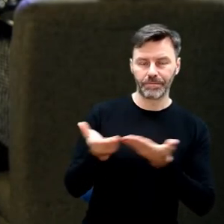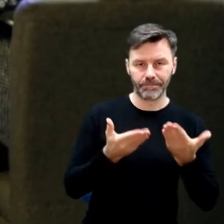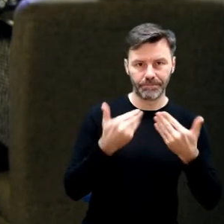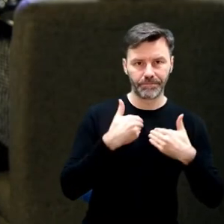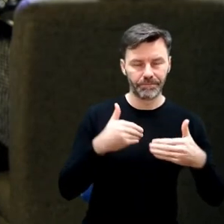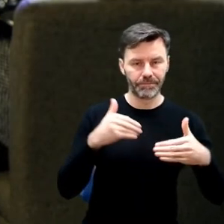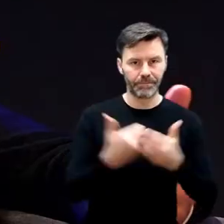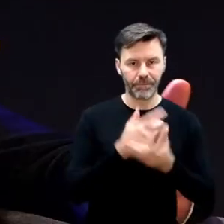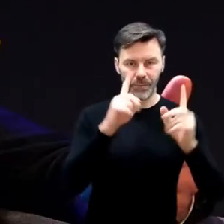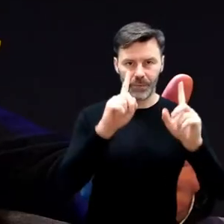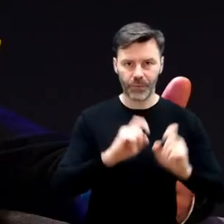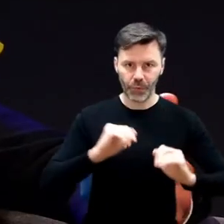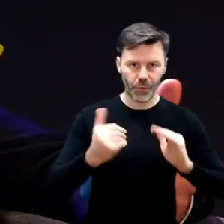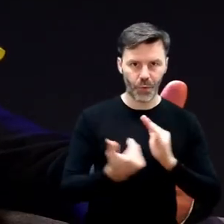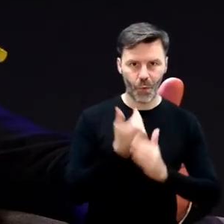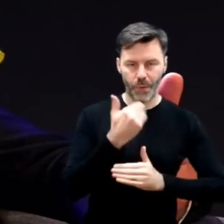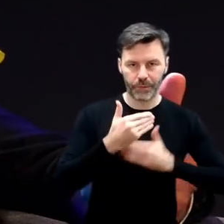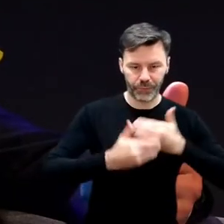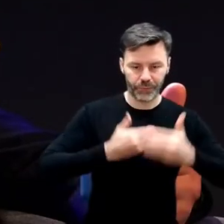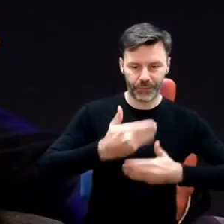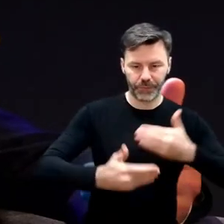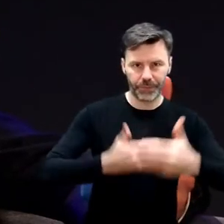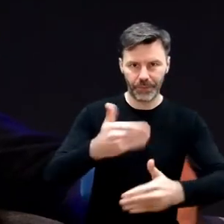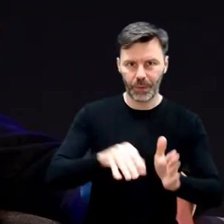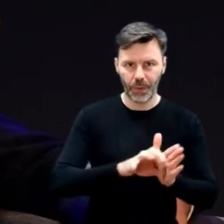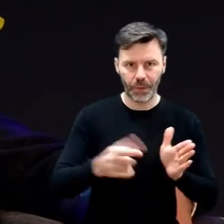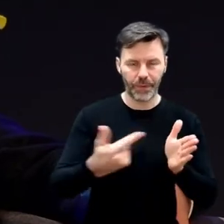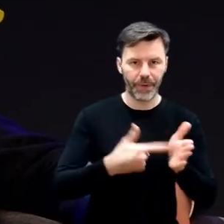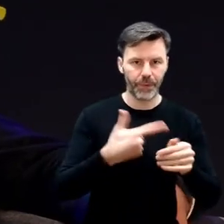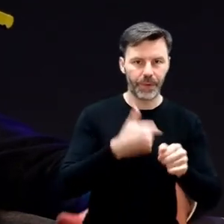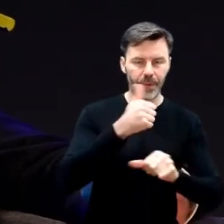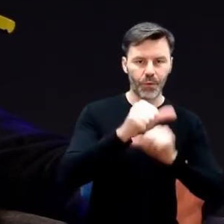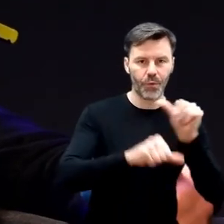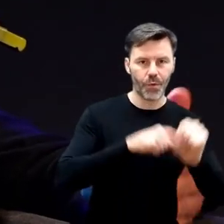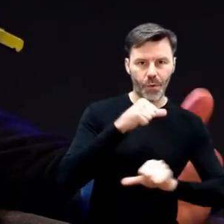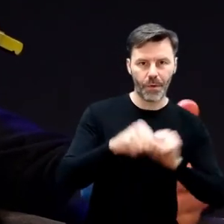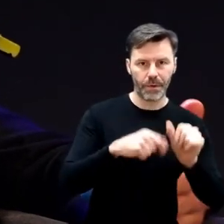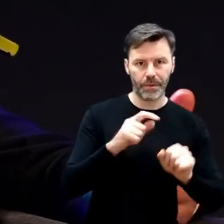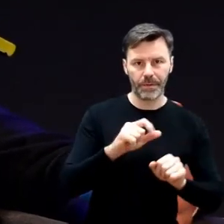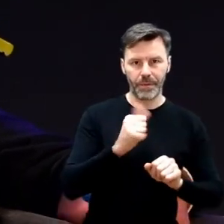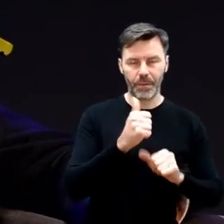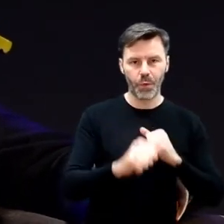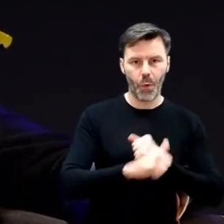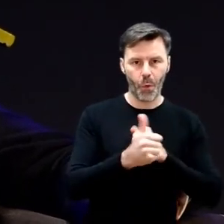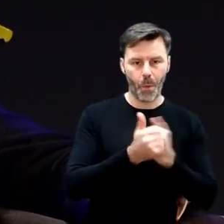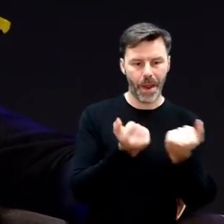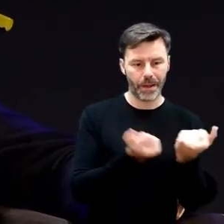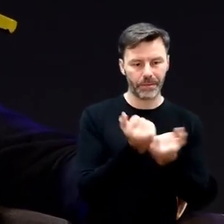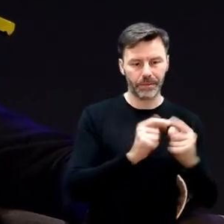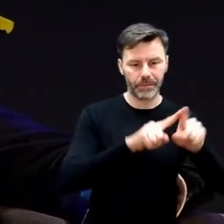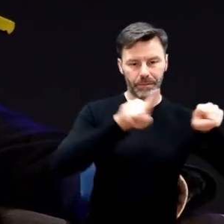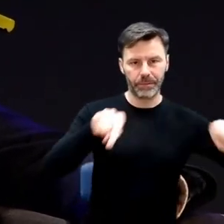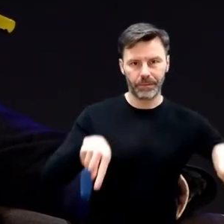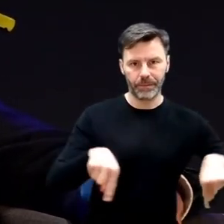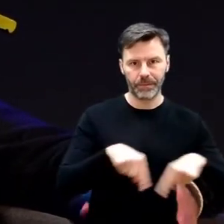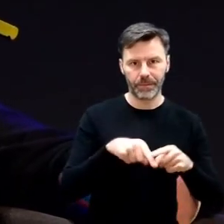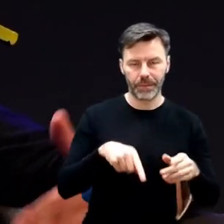Tak naprawdę zaczynając od kilkunasto stronicowego dokumentu, jakim był akt notarialny powołujący spółkę,